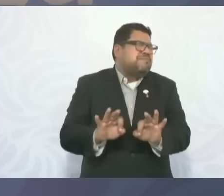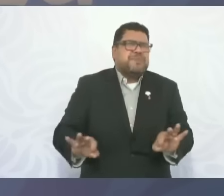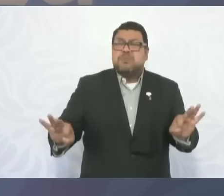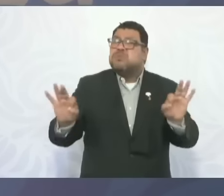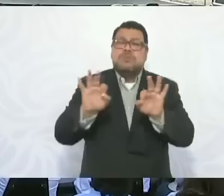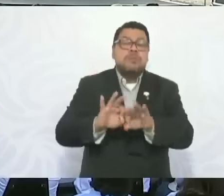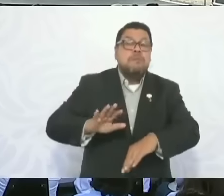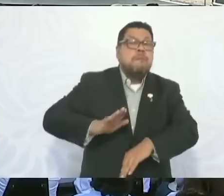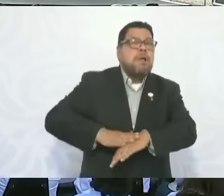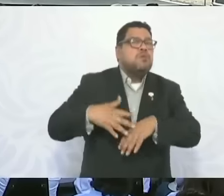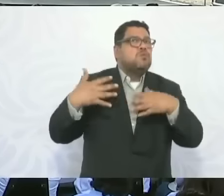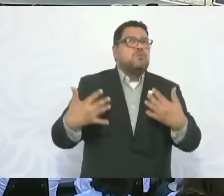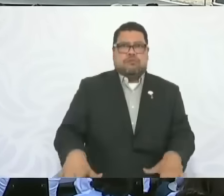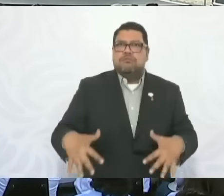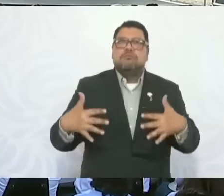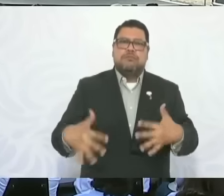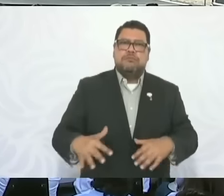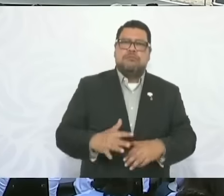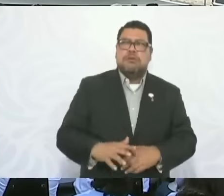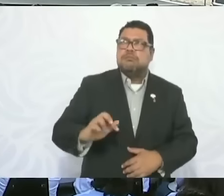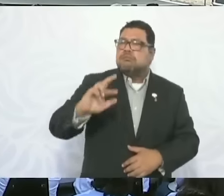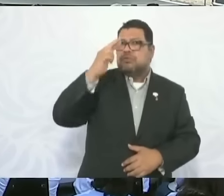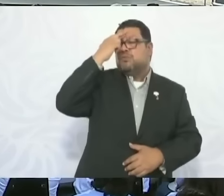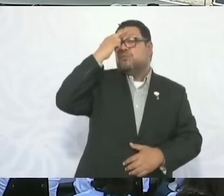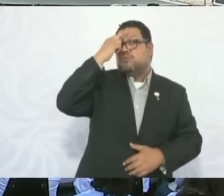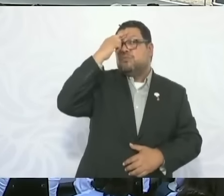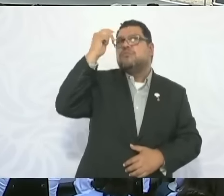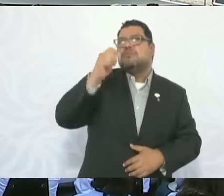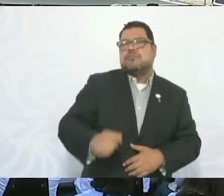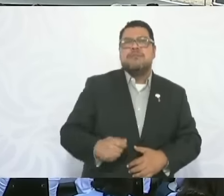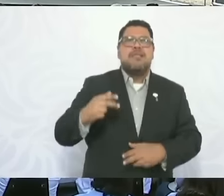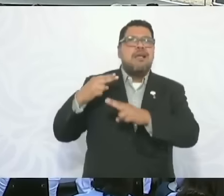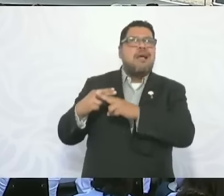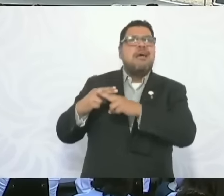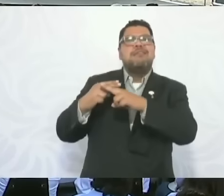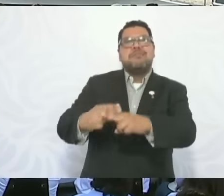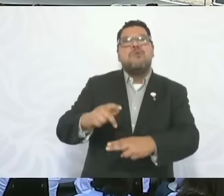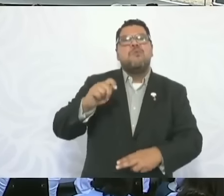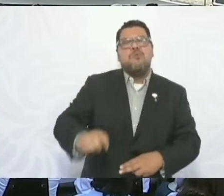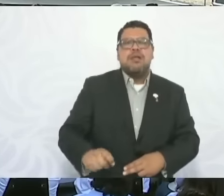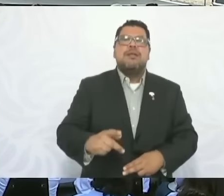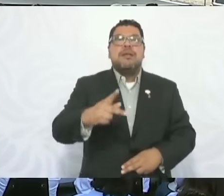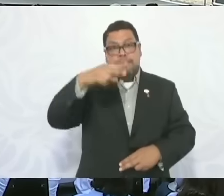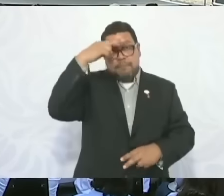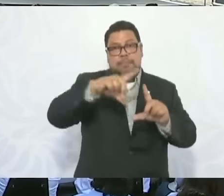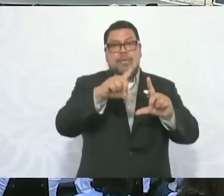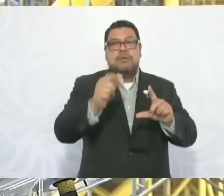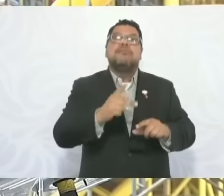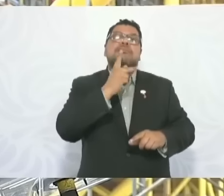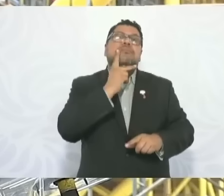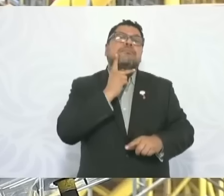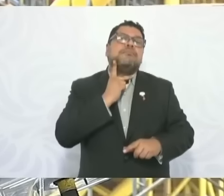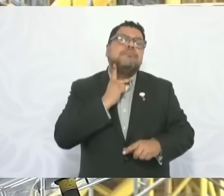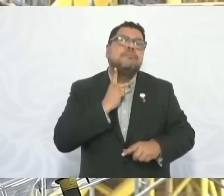trascendentes en la historia de nuestra patria, el aniversario de la expropiación petrolera. Hace 88